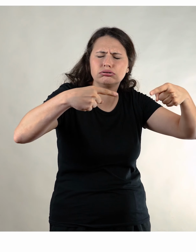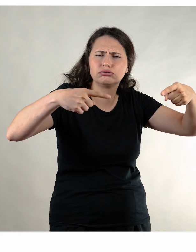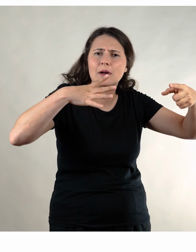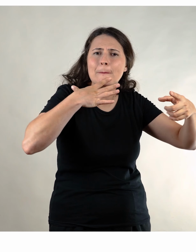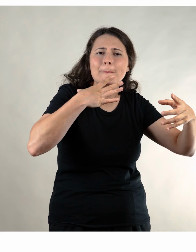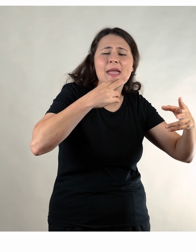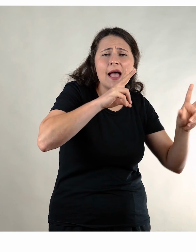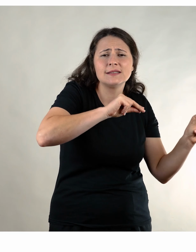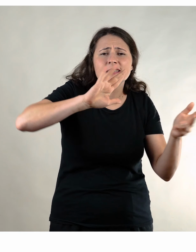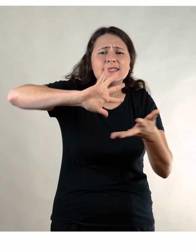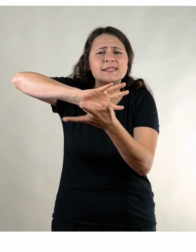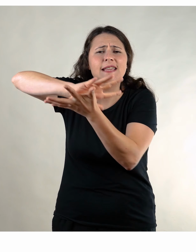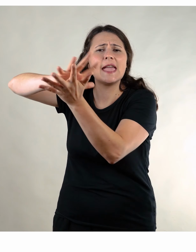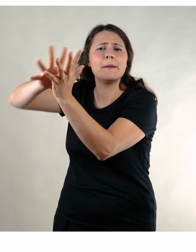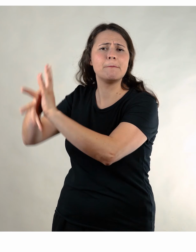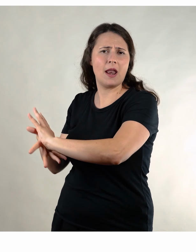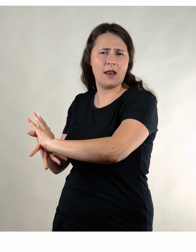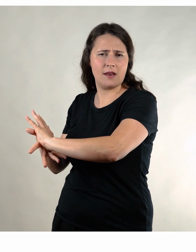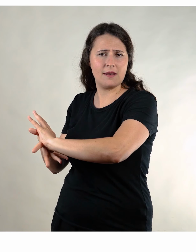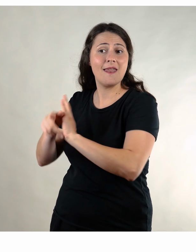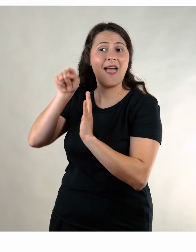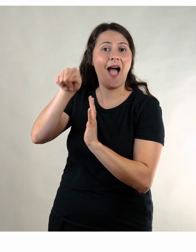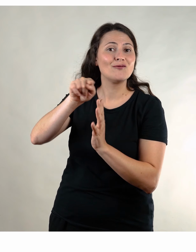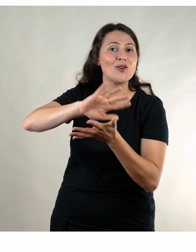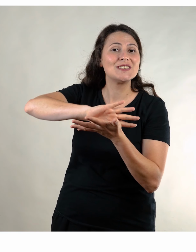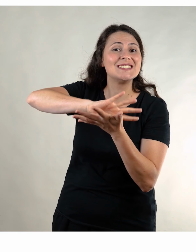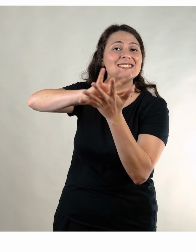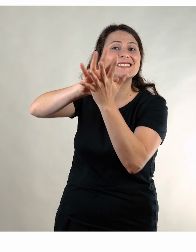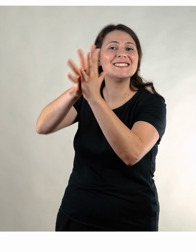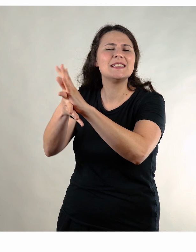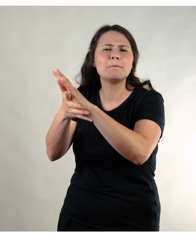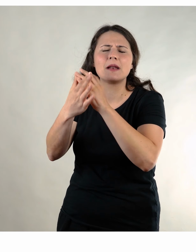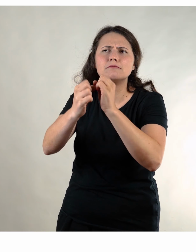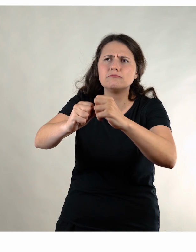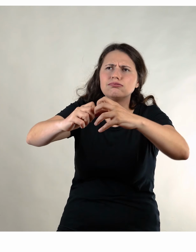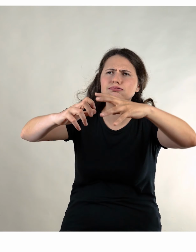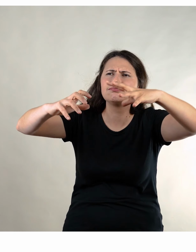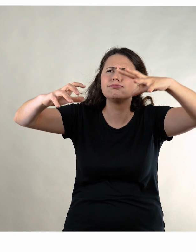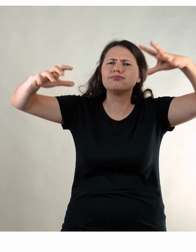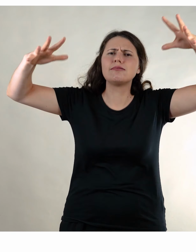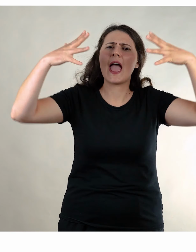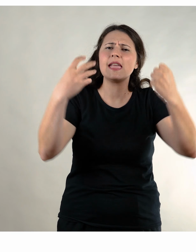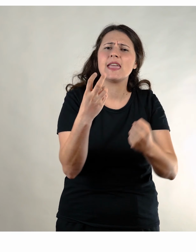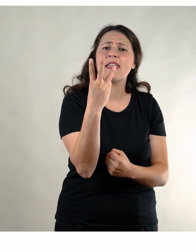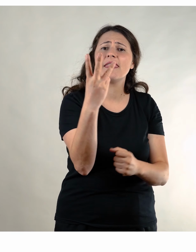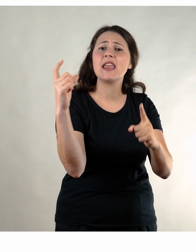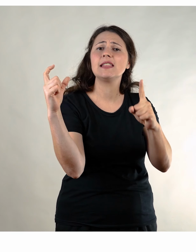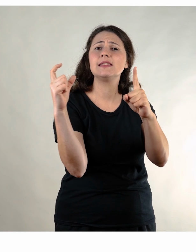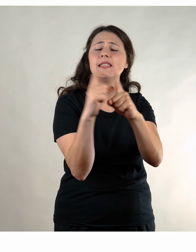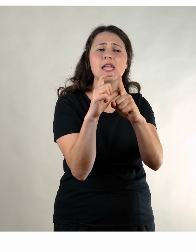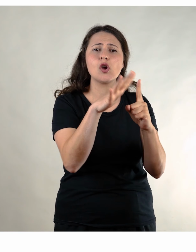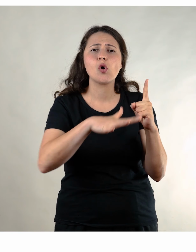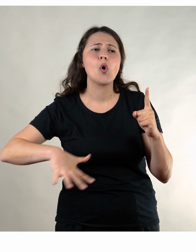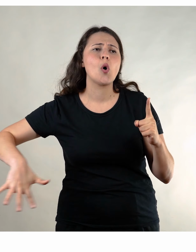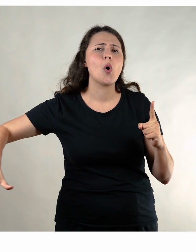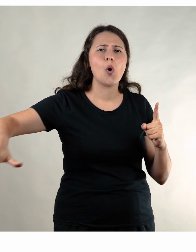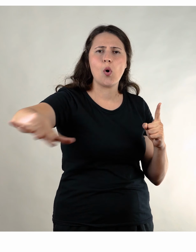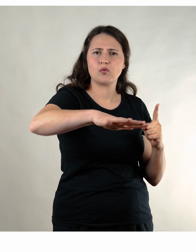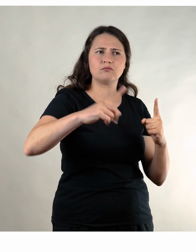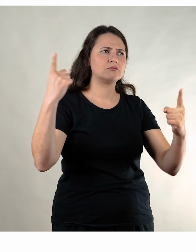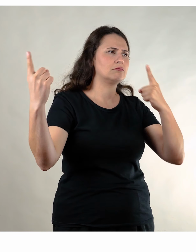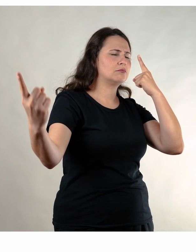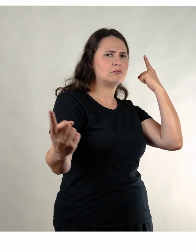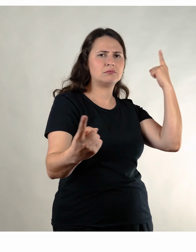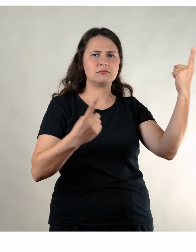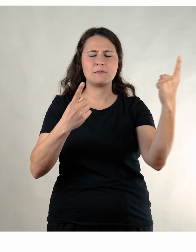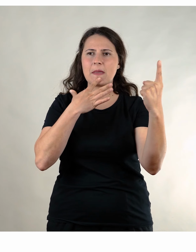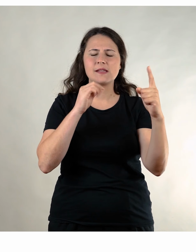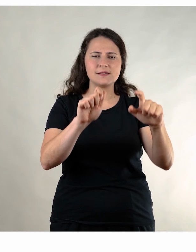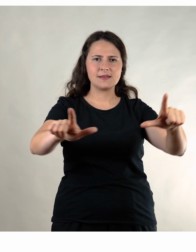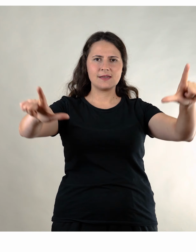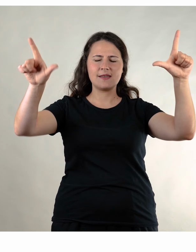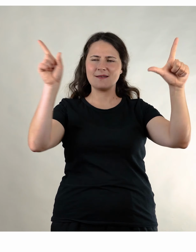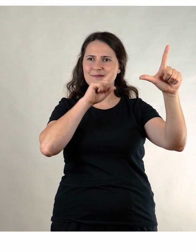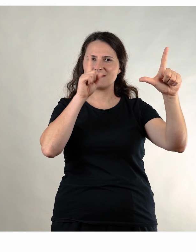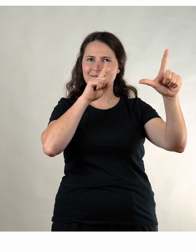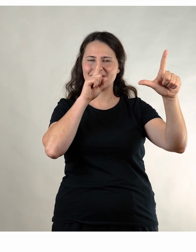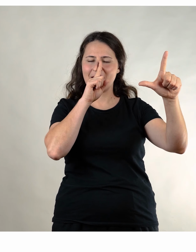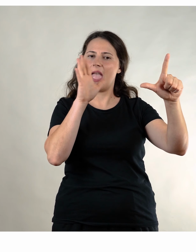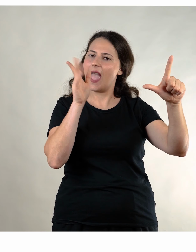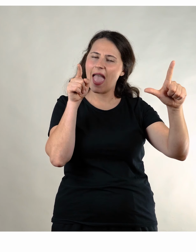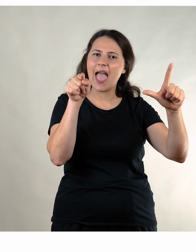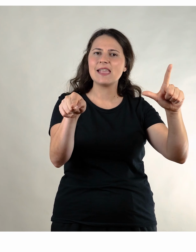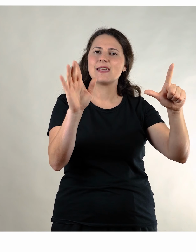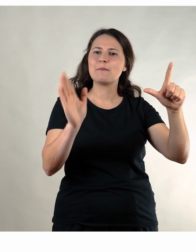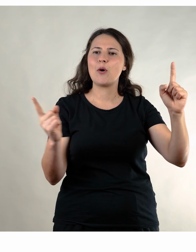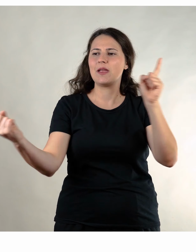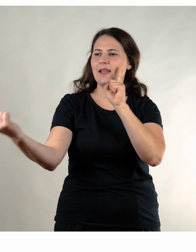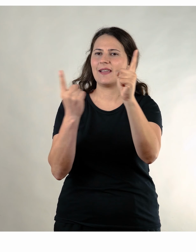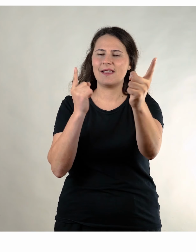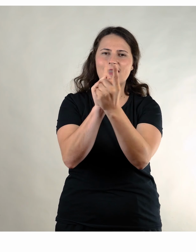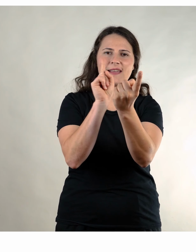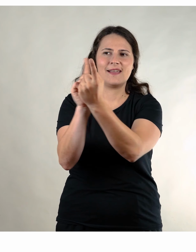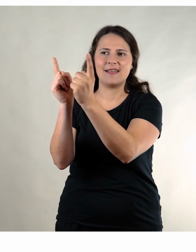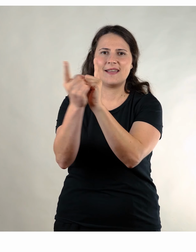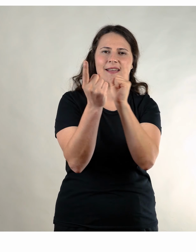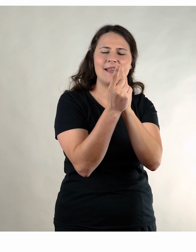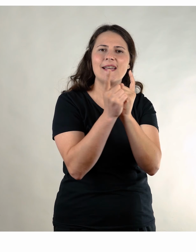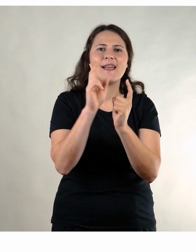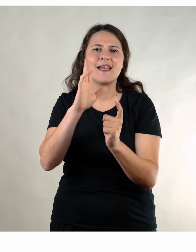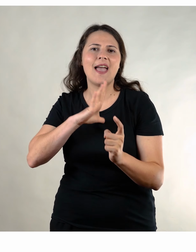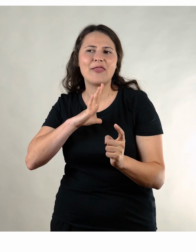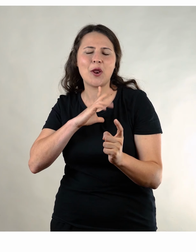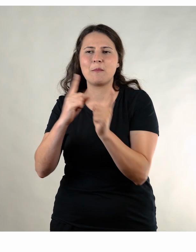Το μετασύμπαν περιλαμβάνει τρισδιάστατους εικονικούς κόσμους, όπου μπορούν να πραγματοποιηθούν κοινωνικές αλληλεπιδράσεις.